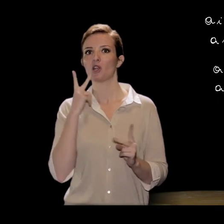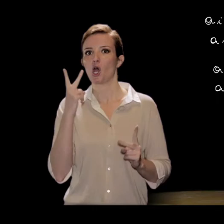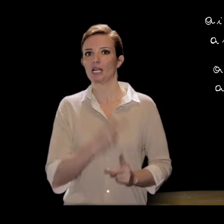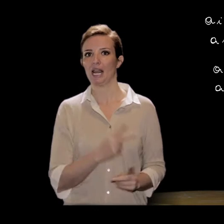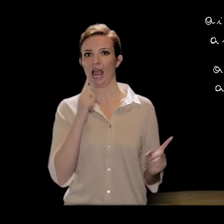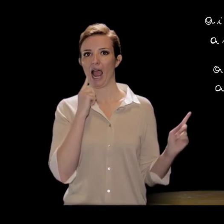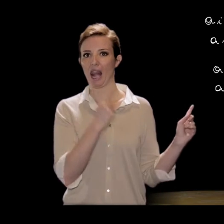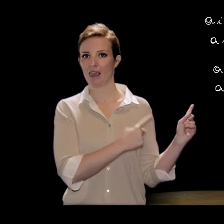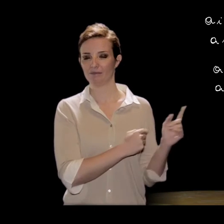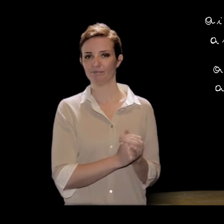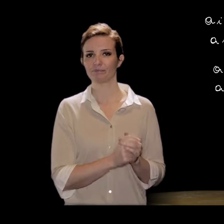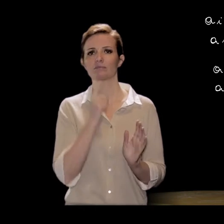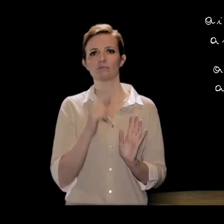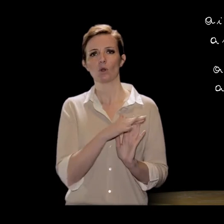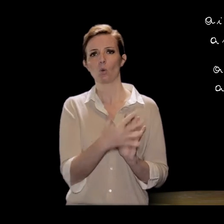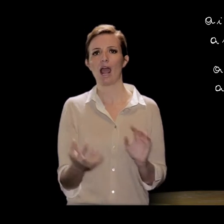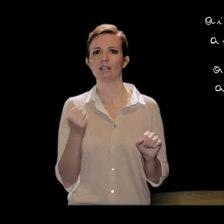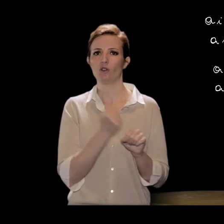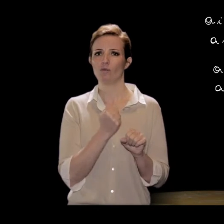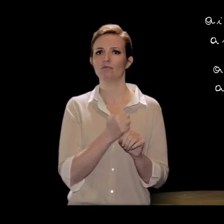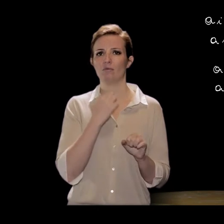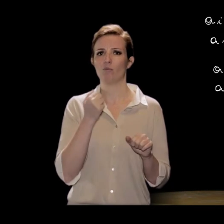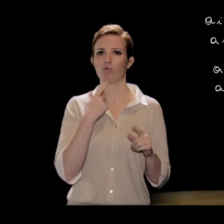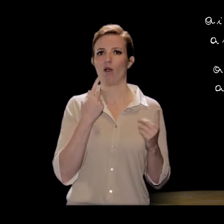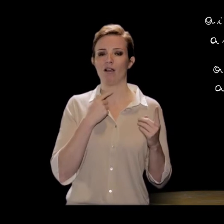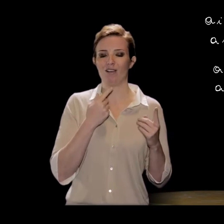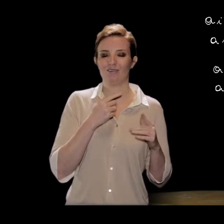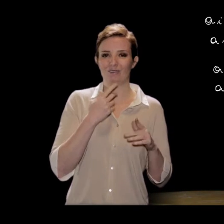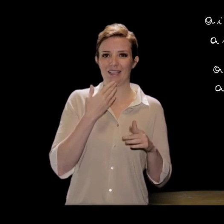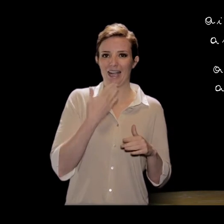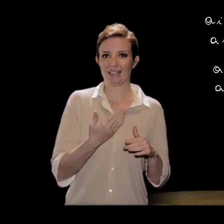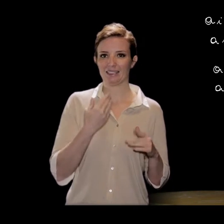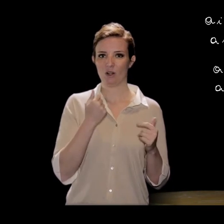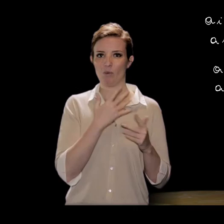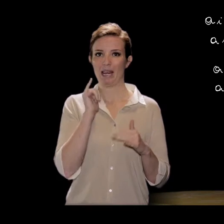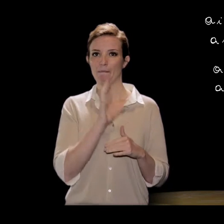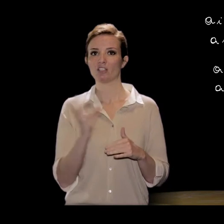Un'altra operazione che si può fare è la potenza di un numero immaginario.